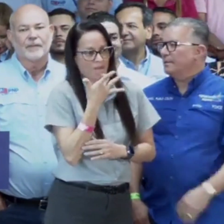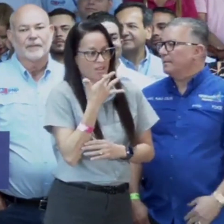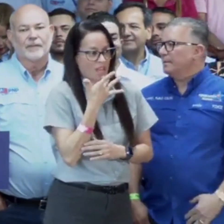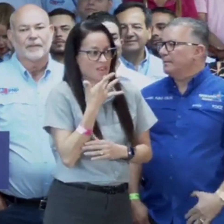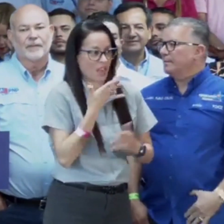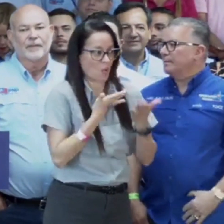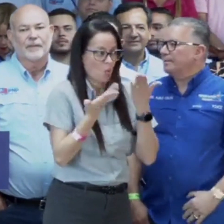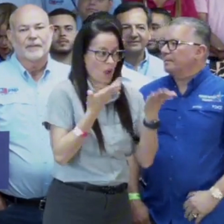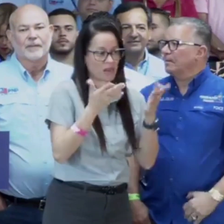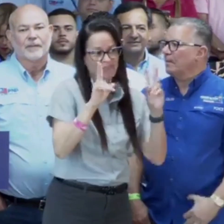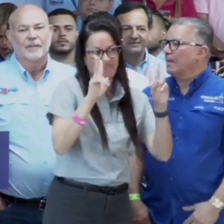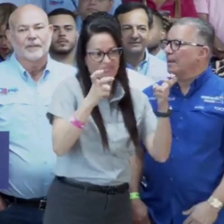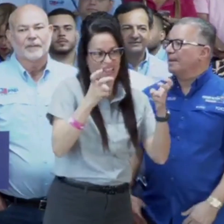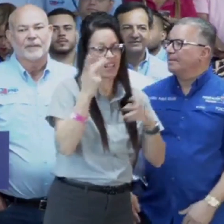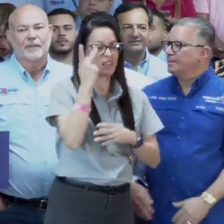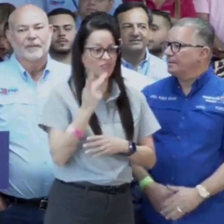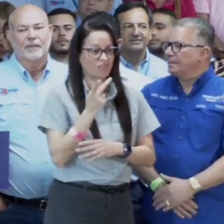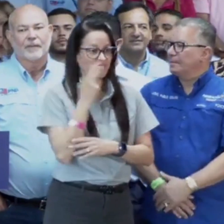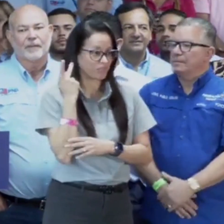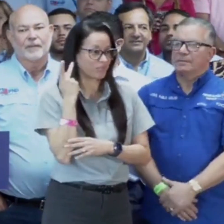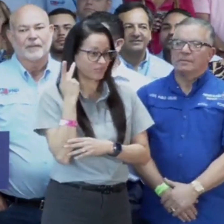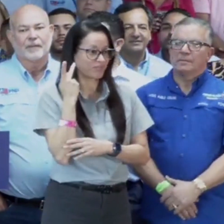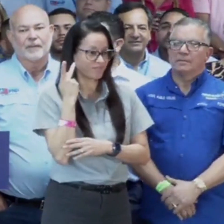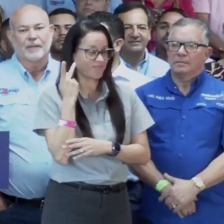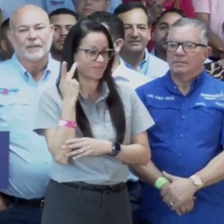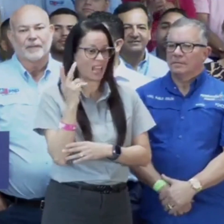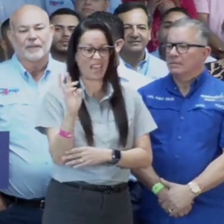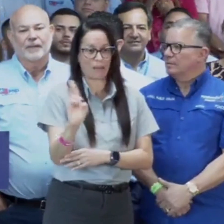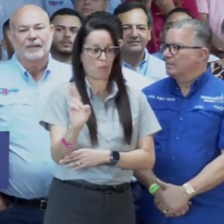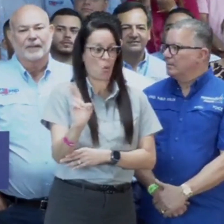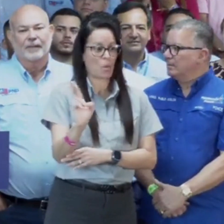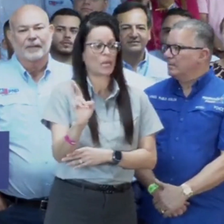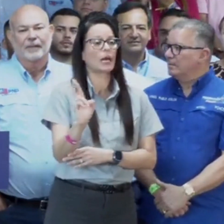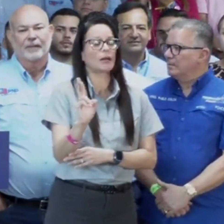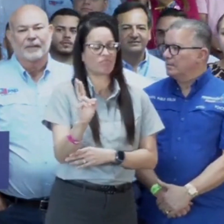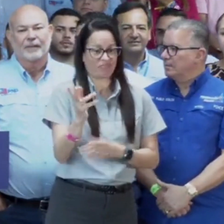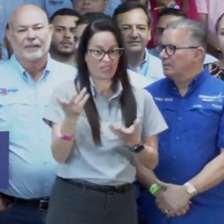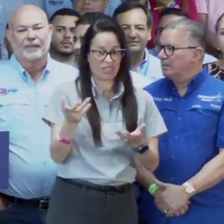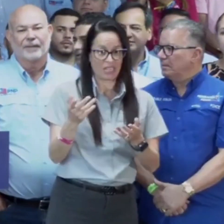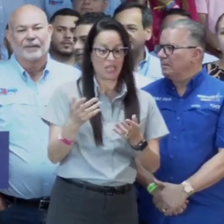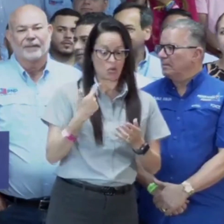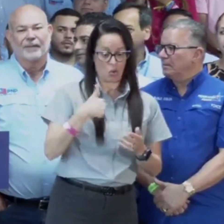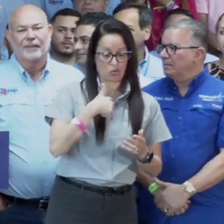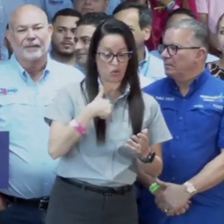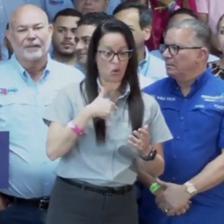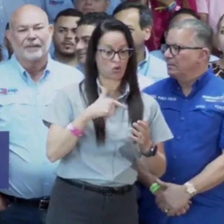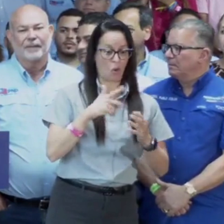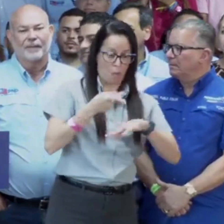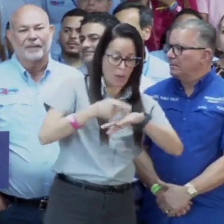esta repúblic verdad eh el pueblo de Puerto Rico respalda la ciudadanía americana y los